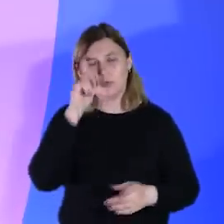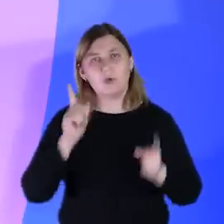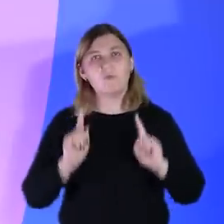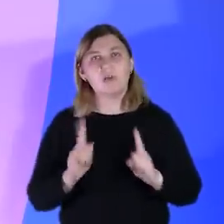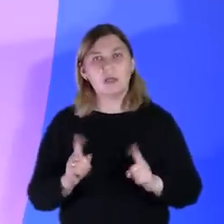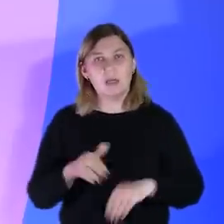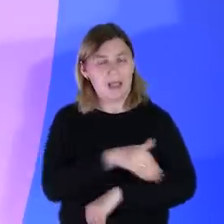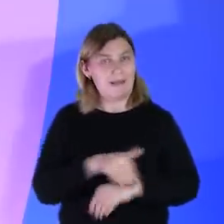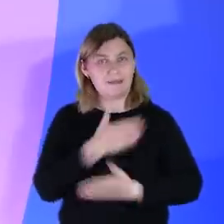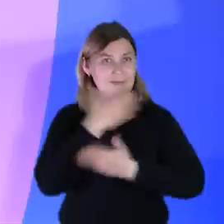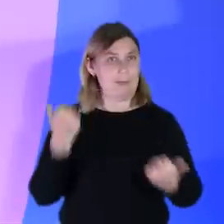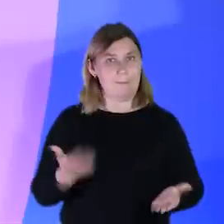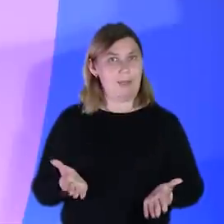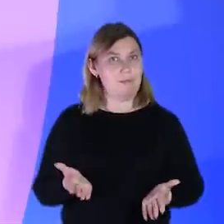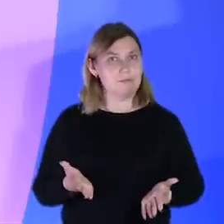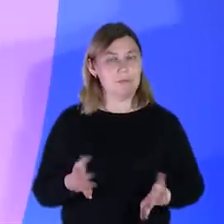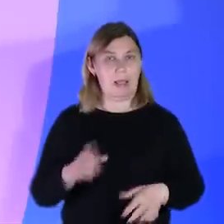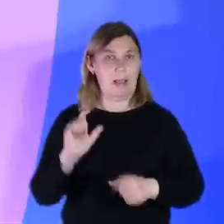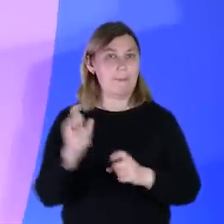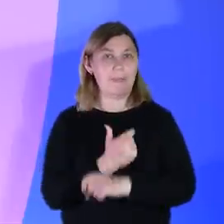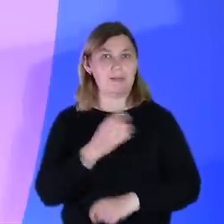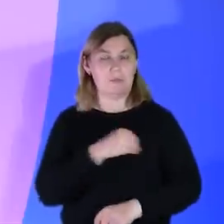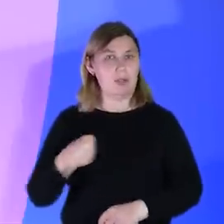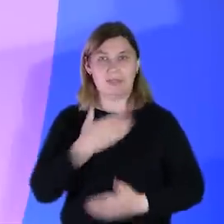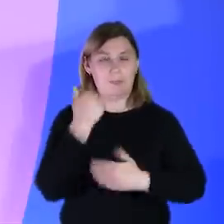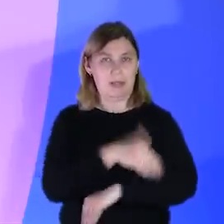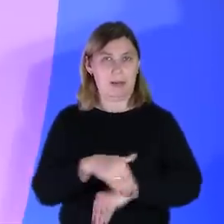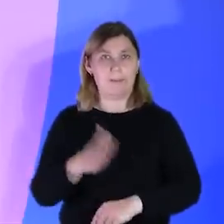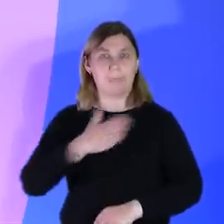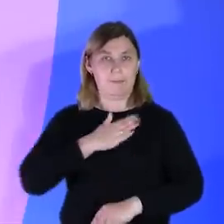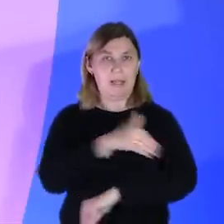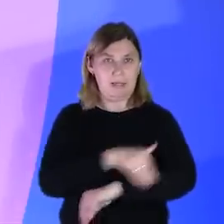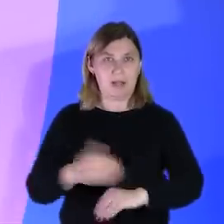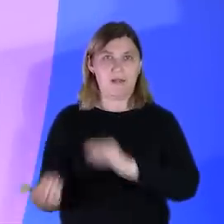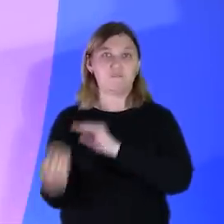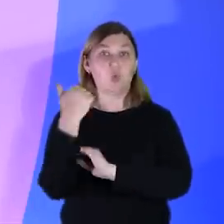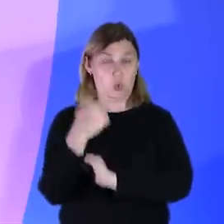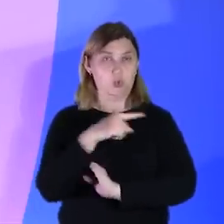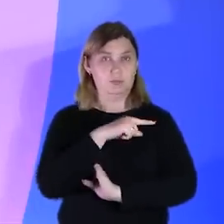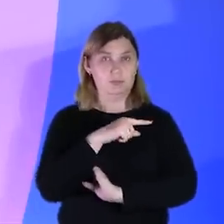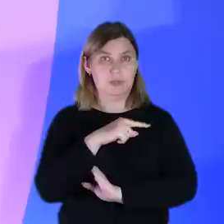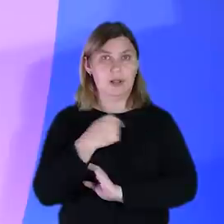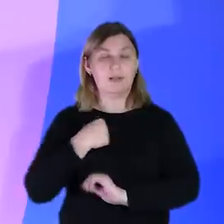że granic nie ma. Państwo polskie nie ma granic. Mamy granicę na wschodzie, ale ja przypominam: